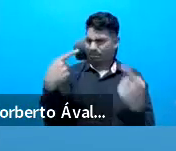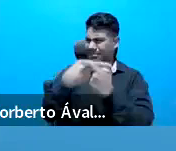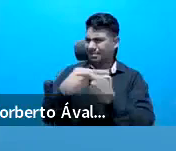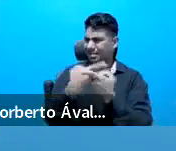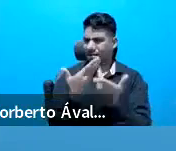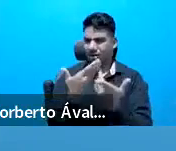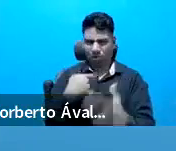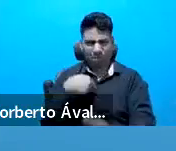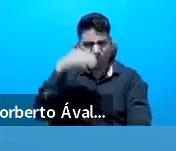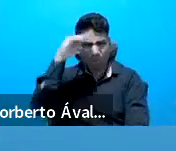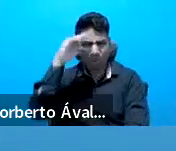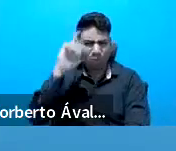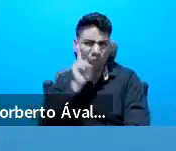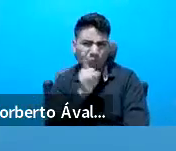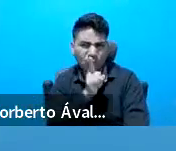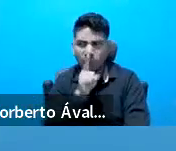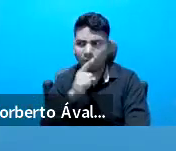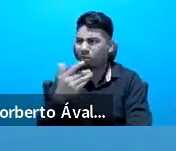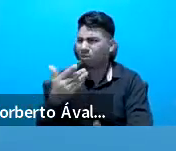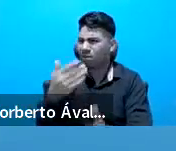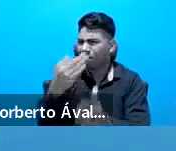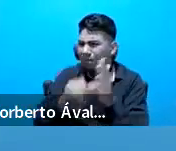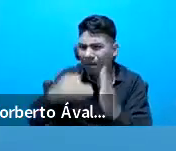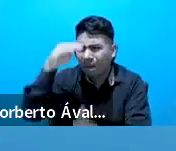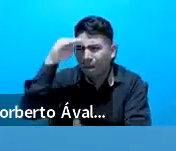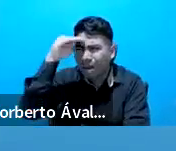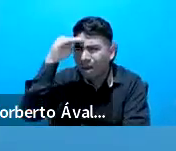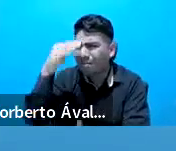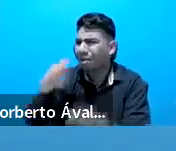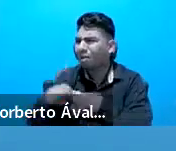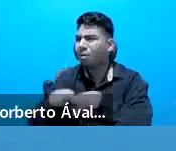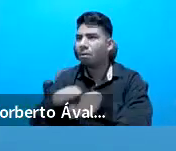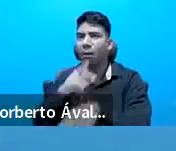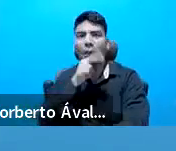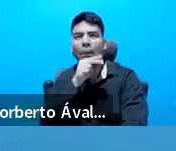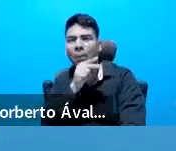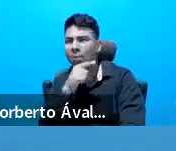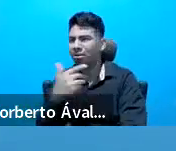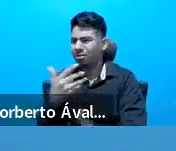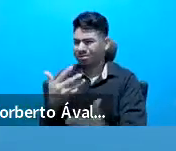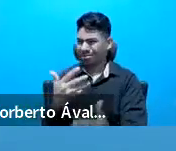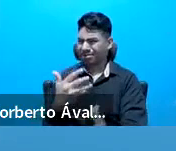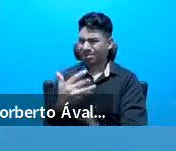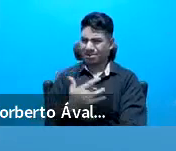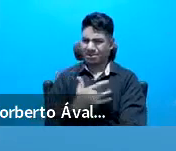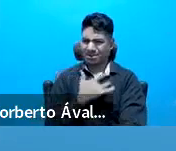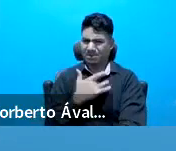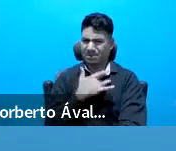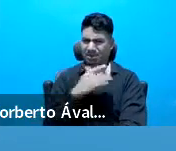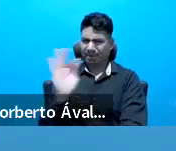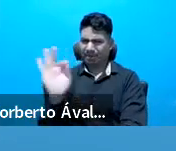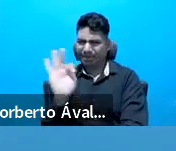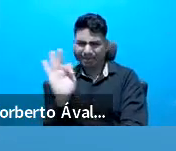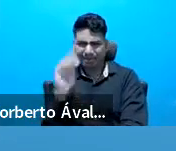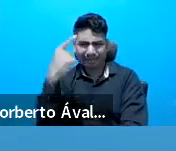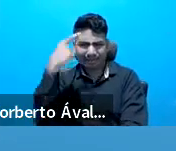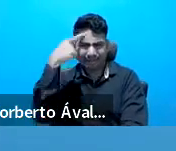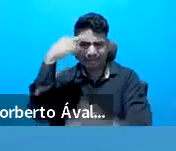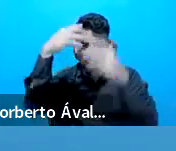ias. Y Y ah, Y entonces eso era algo que yo no logra. logra entender. Yo decía: entonces será que tiene tienen algún tienen algún pensamiento